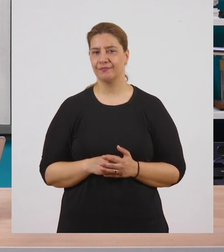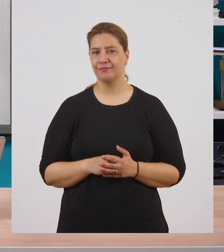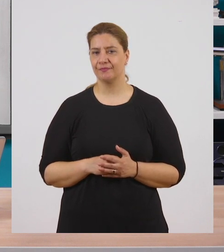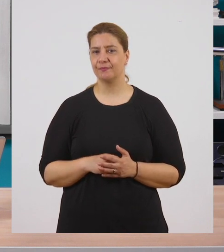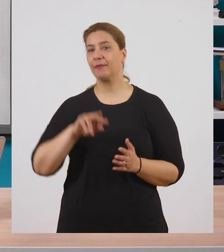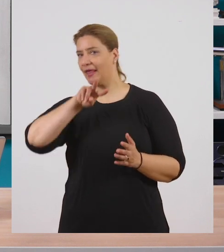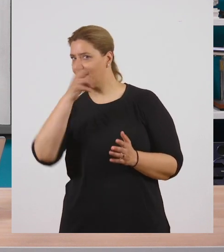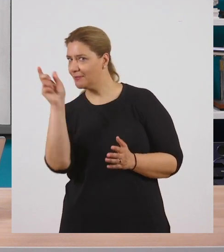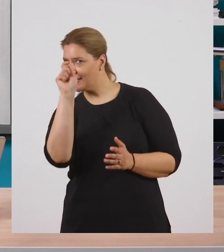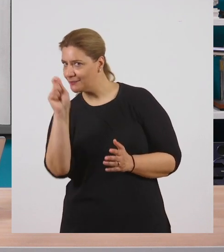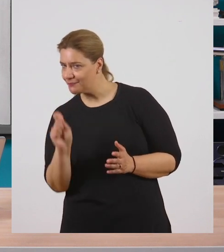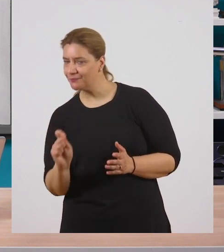Συνεχίζουμε.